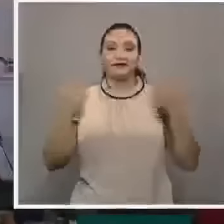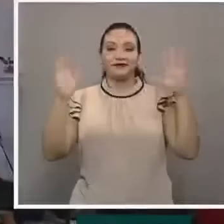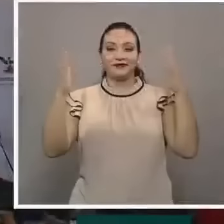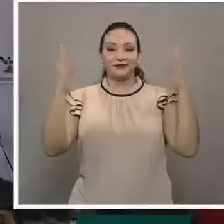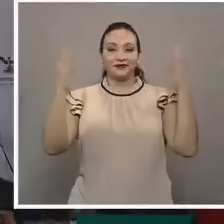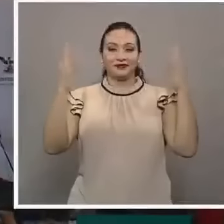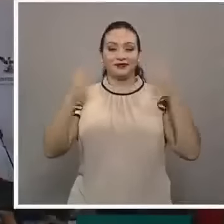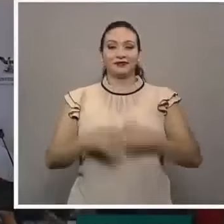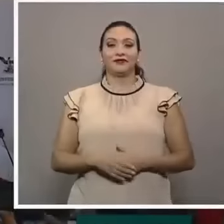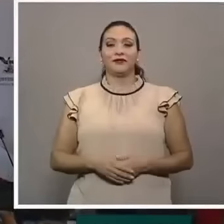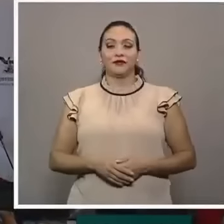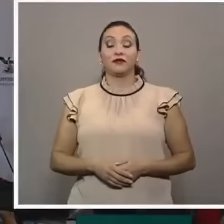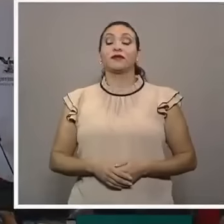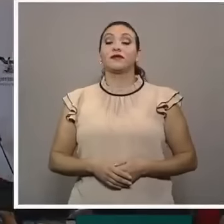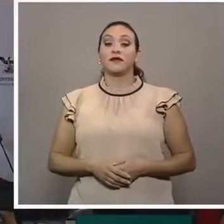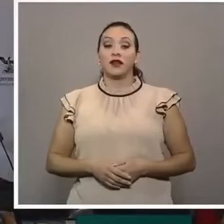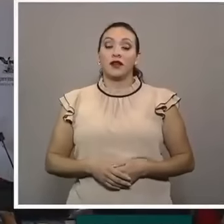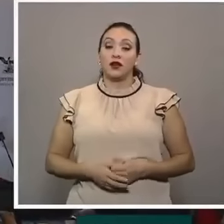no pudieron acompañarnos de manera presencial,